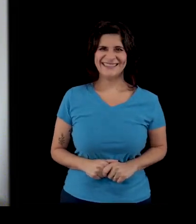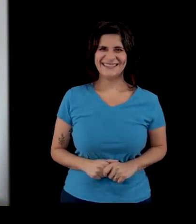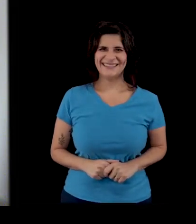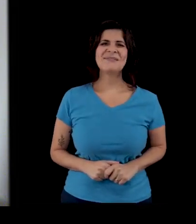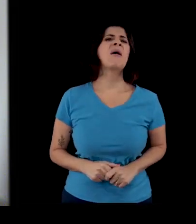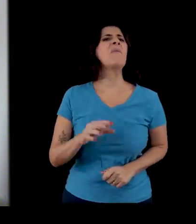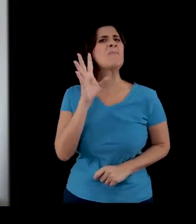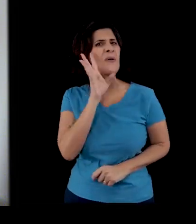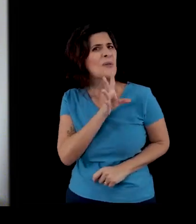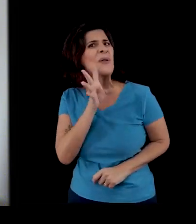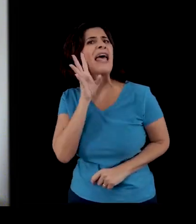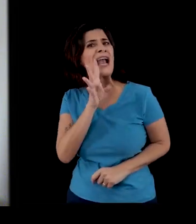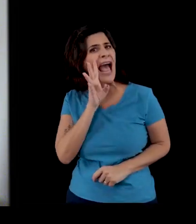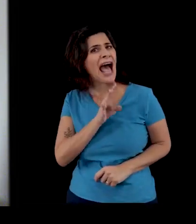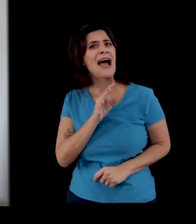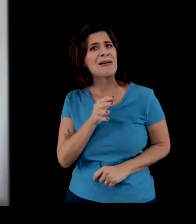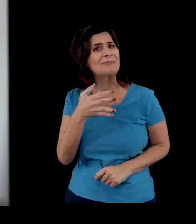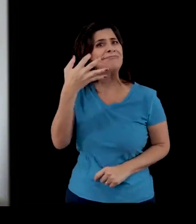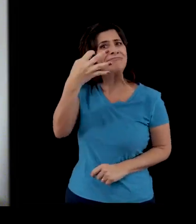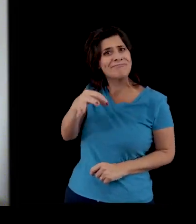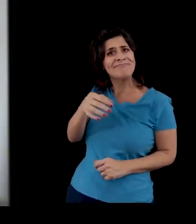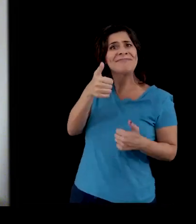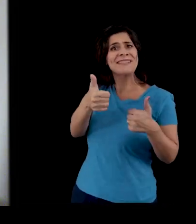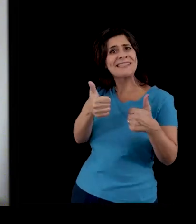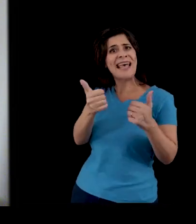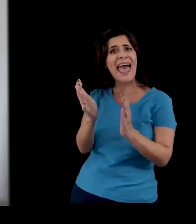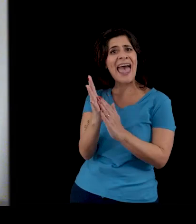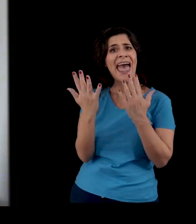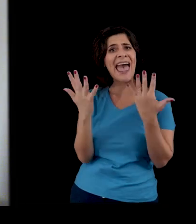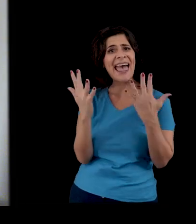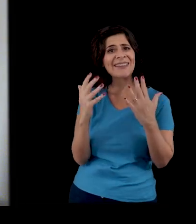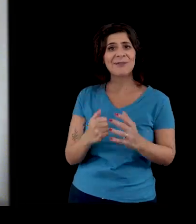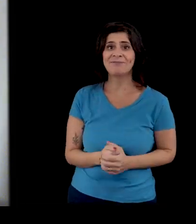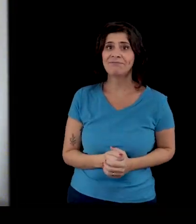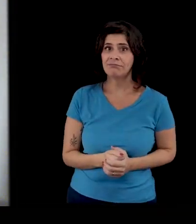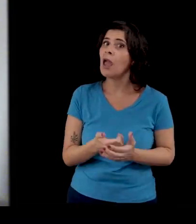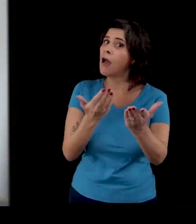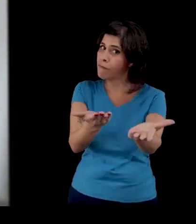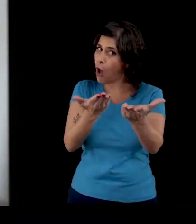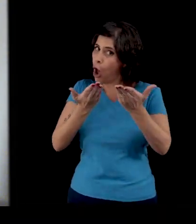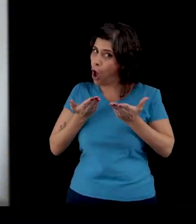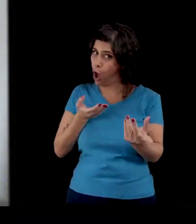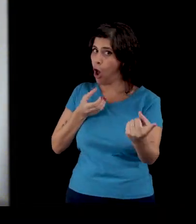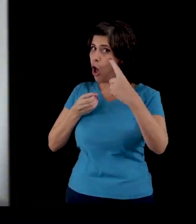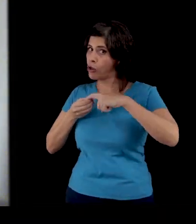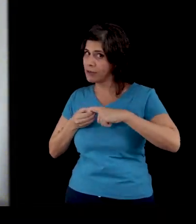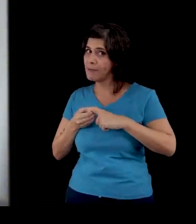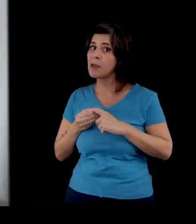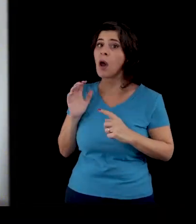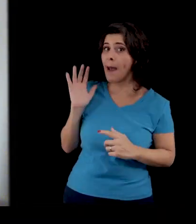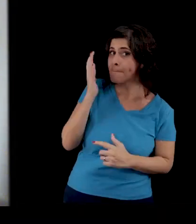Muito legal! Isso mesmo! Devolve... Outra máscara.